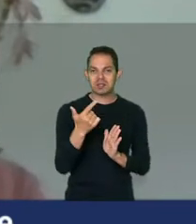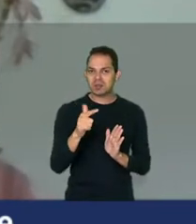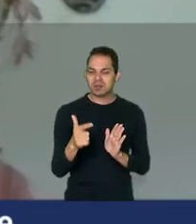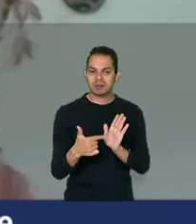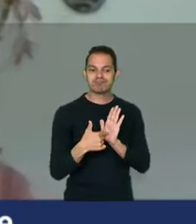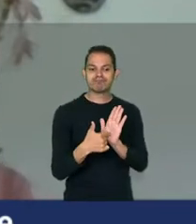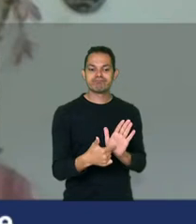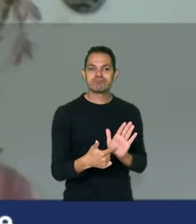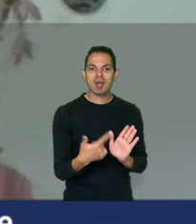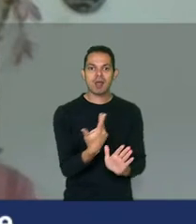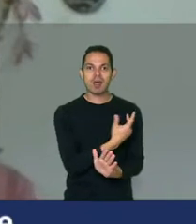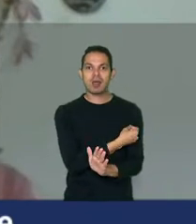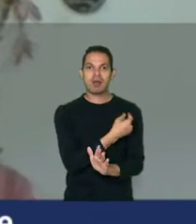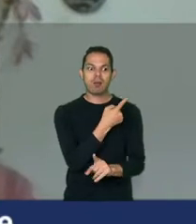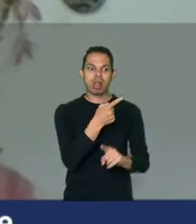ACESSO É VACINAÇÃO POR NÃO APRESENTAREM NO MOMENTO A